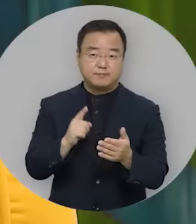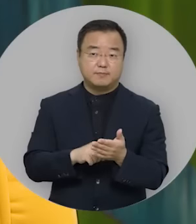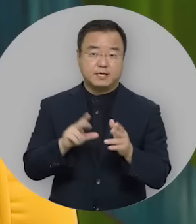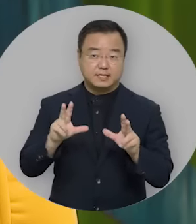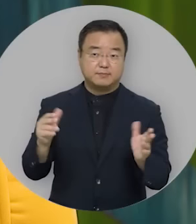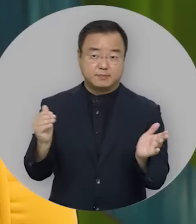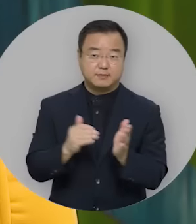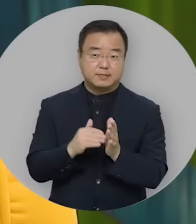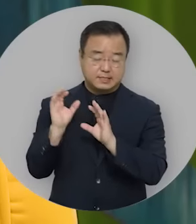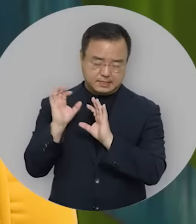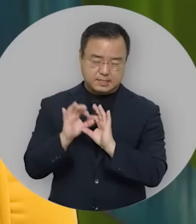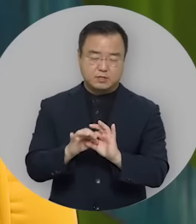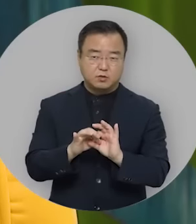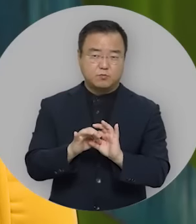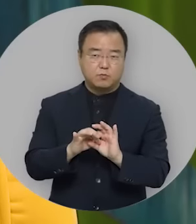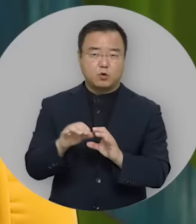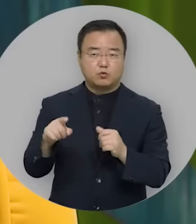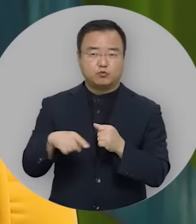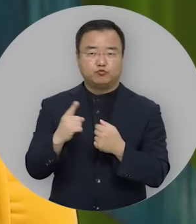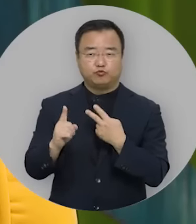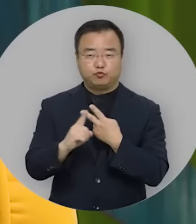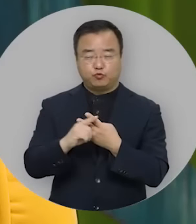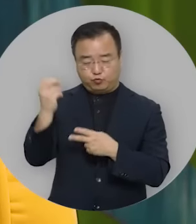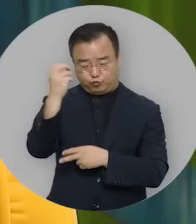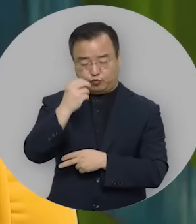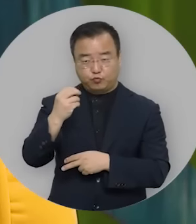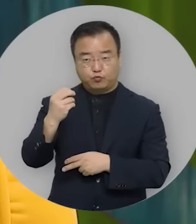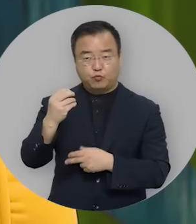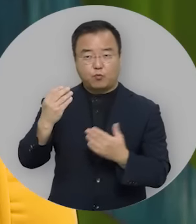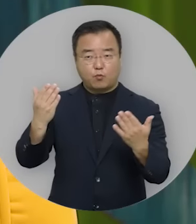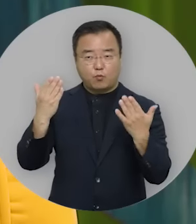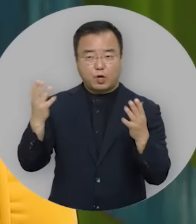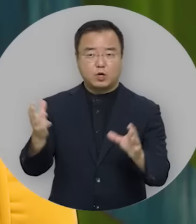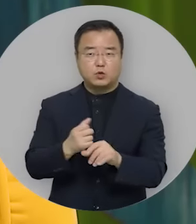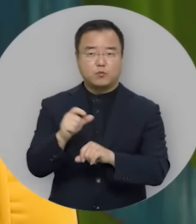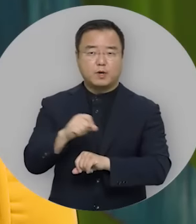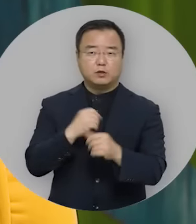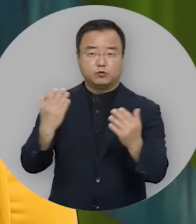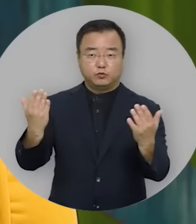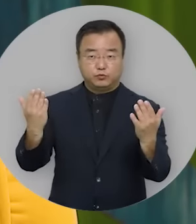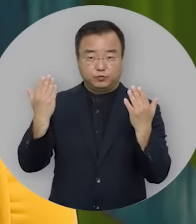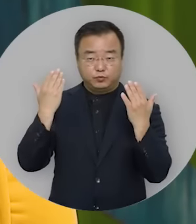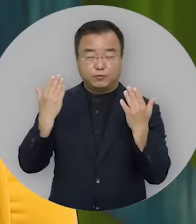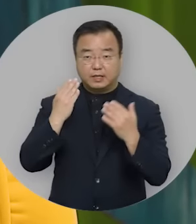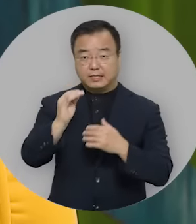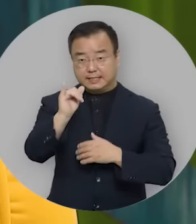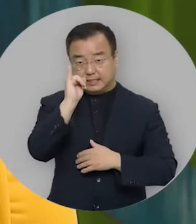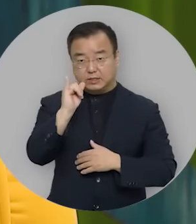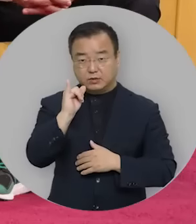지금까지 기존의 유·초·중·고등학교가 합쳐진 종합 특수학교가 있고